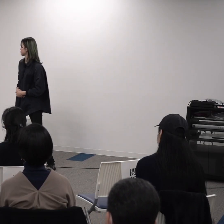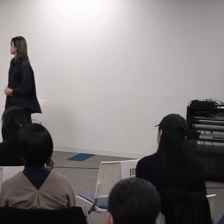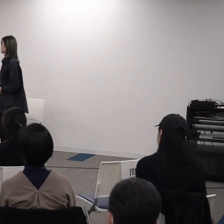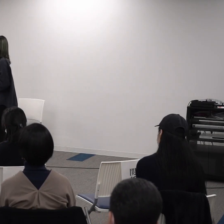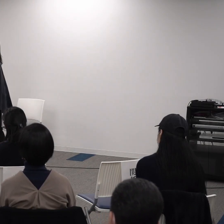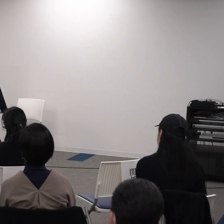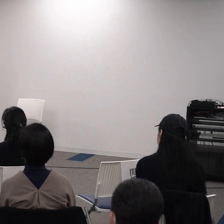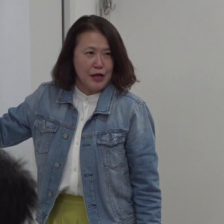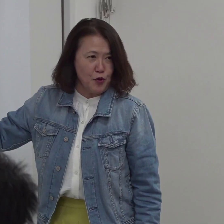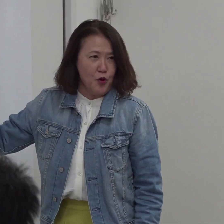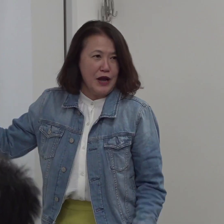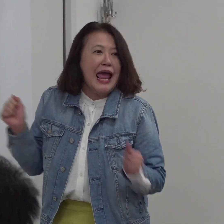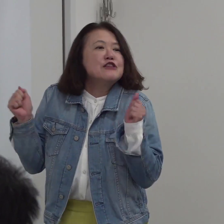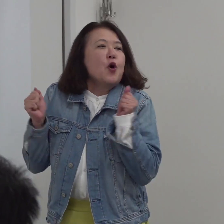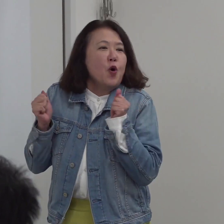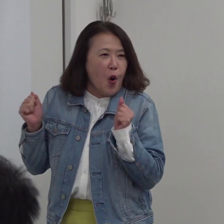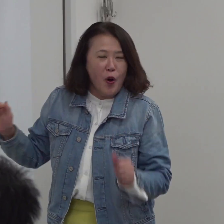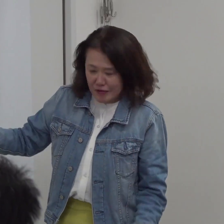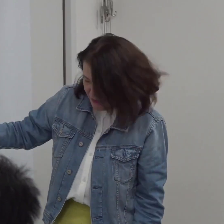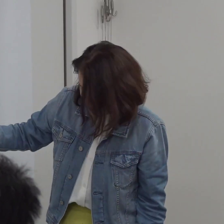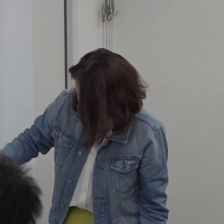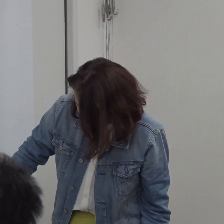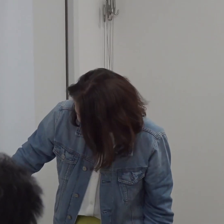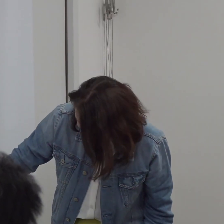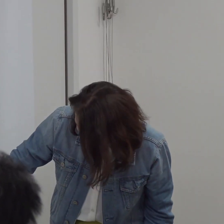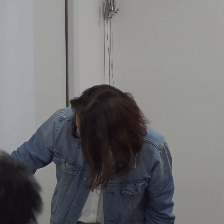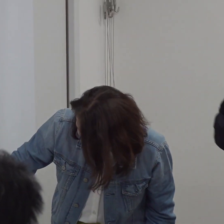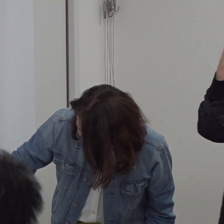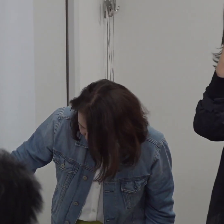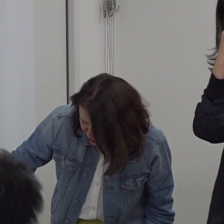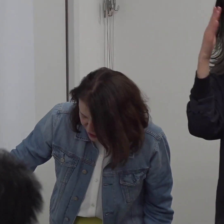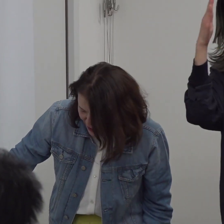松本）この扉が我が家の冷蔵庫のつもりです